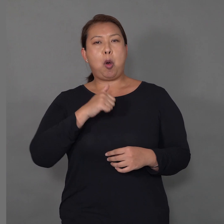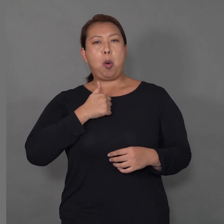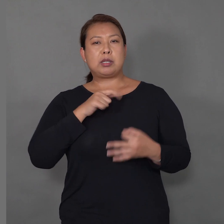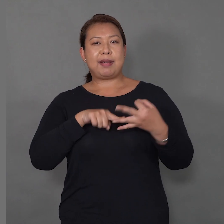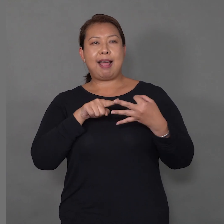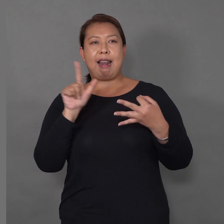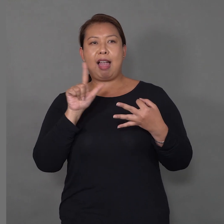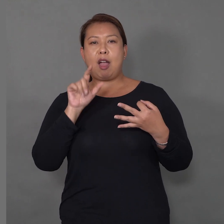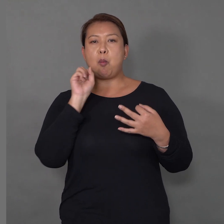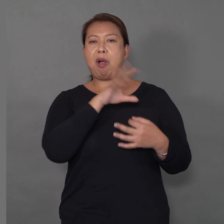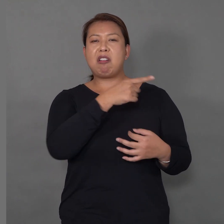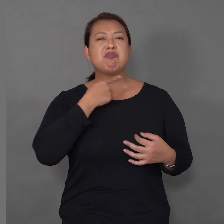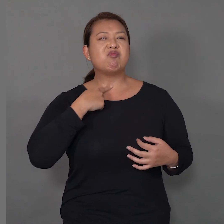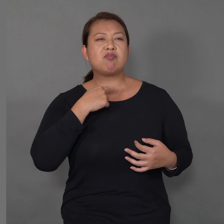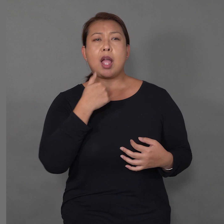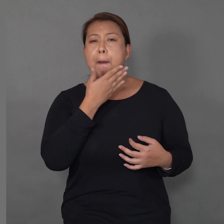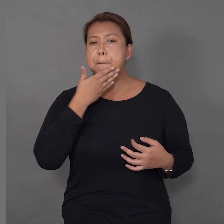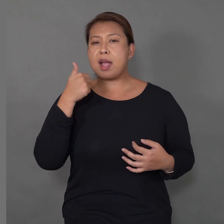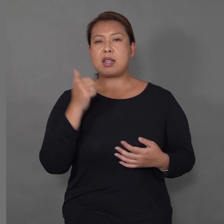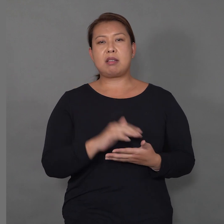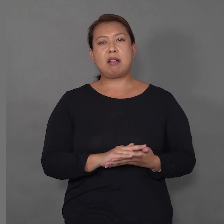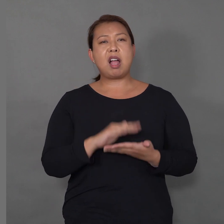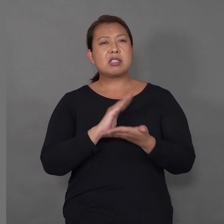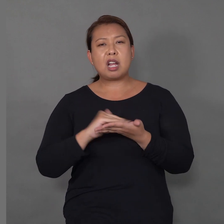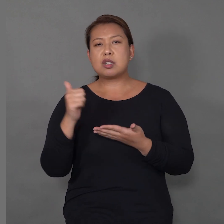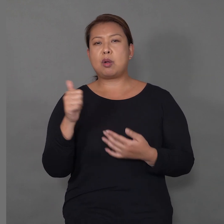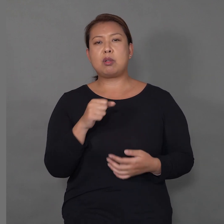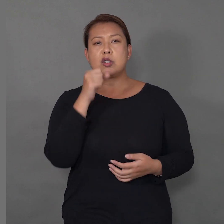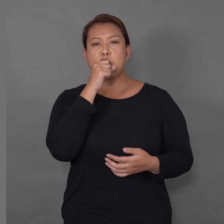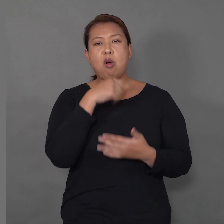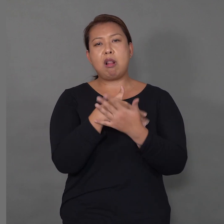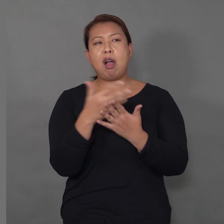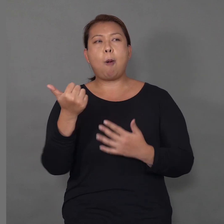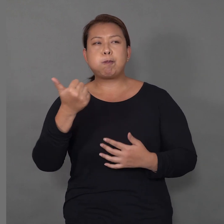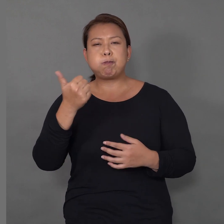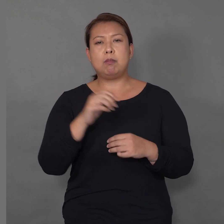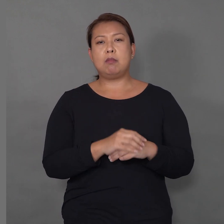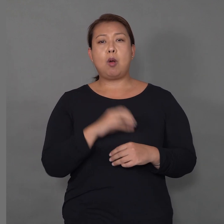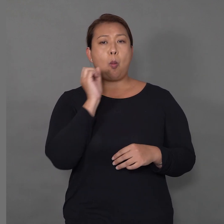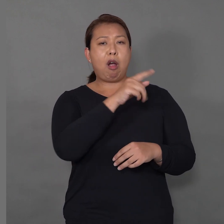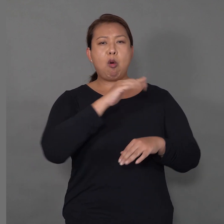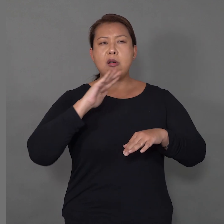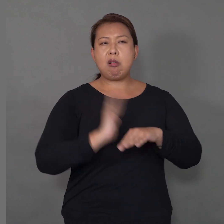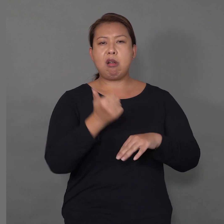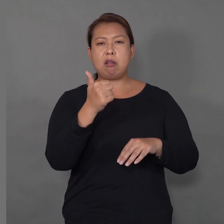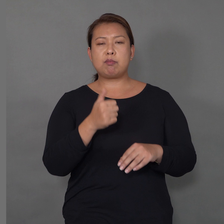她的聲樂啟蒙老師賴允琪說 凱恩聲線美、清純 可以唱很多類型的歌曲 凱恩有天分